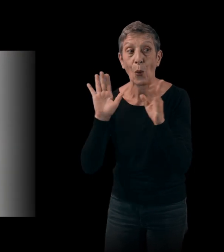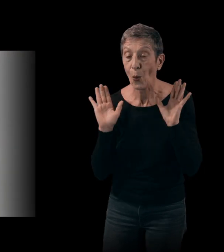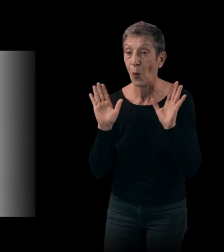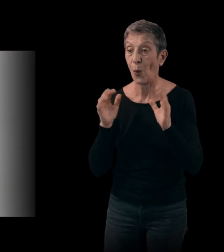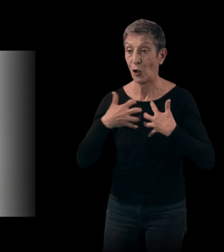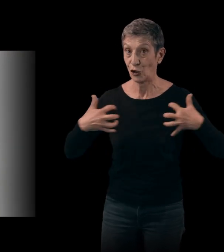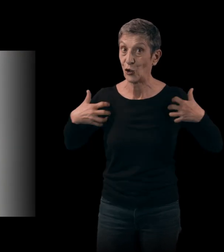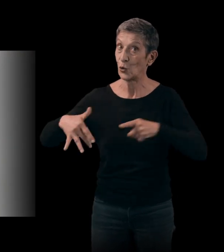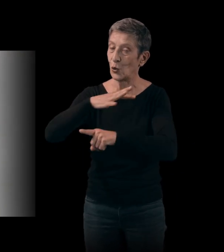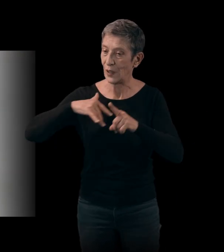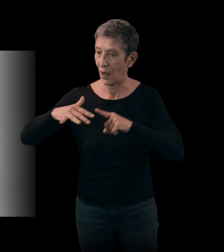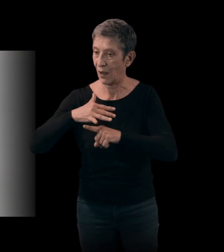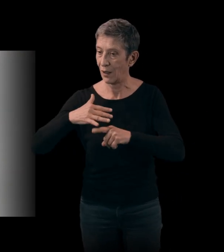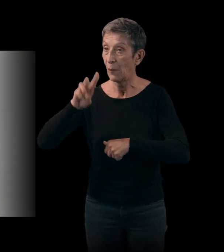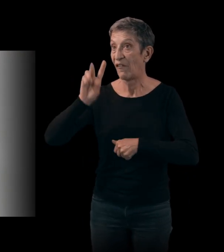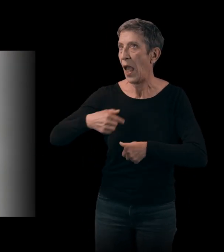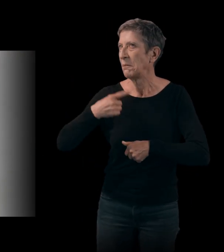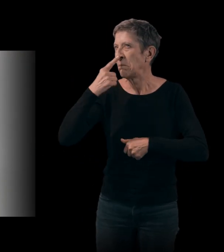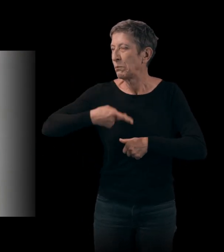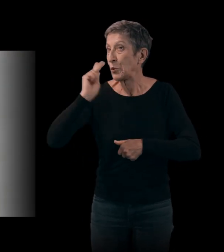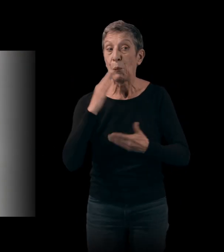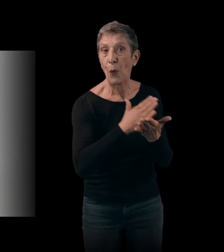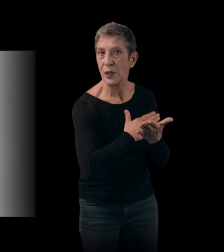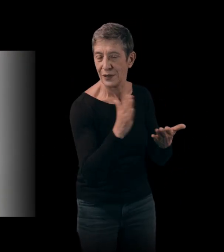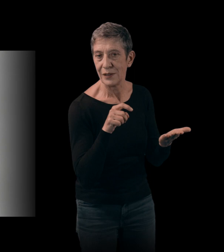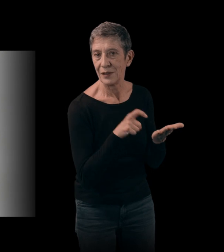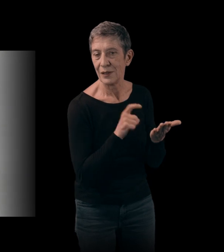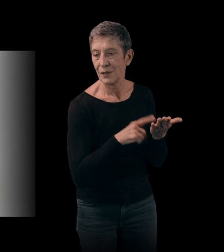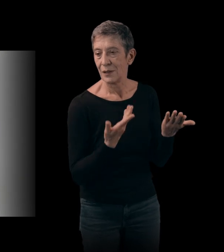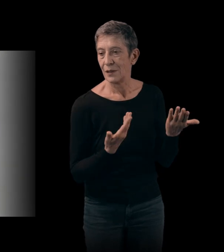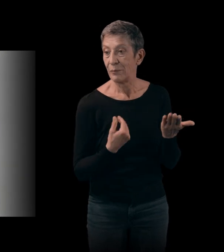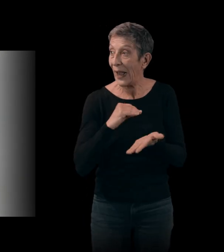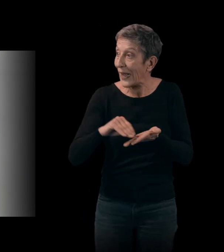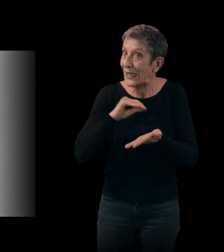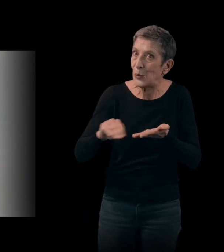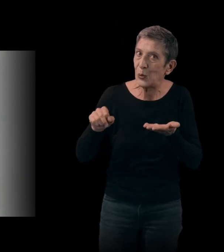Et moi, j'ai toujours entendu ça plutôt du côté de la poésie (où c'est une écriture). Et c'est drôle, c'est certainement une autre reconfiguration des mots